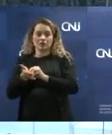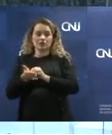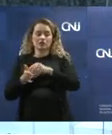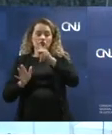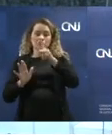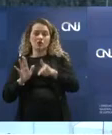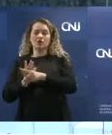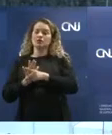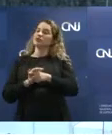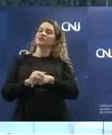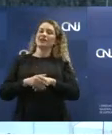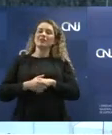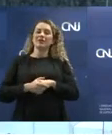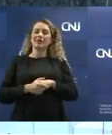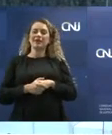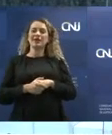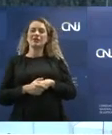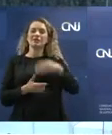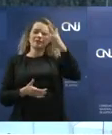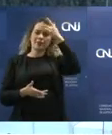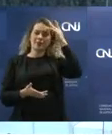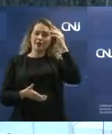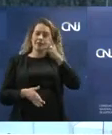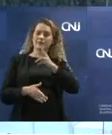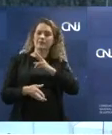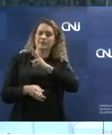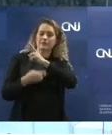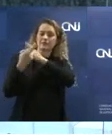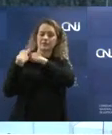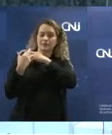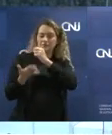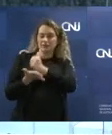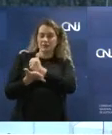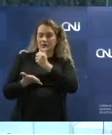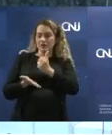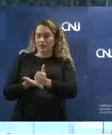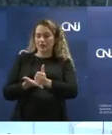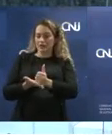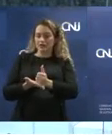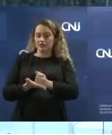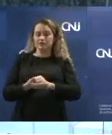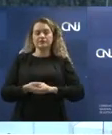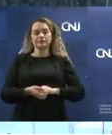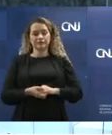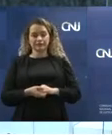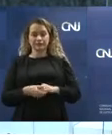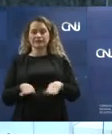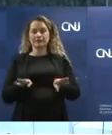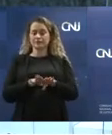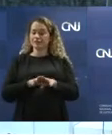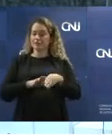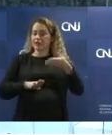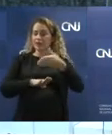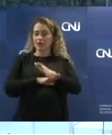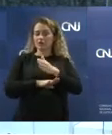Todo o processo de forma digital e online. Na prática, trata se de uma facilidade enorme